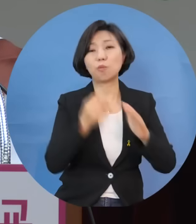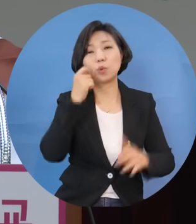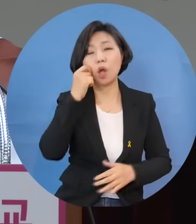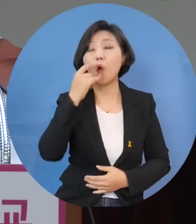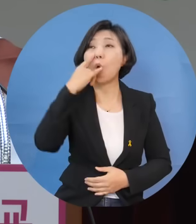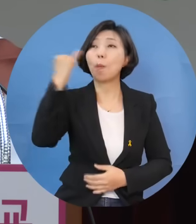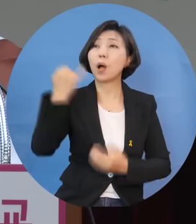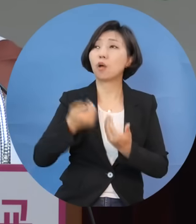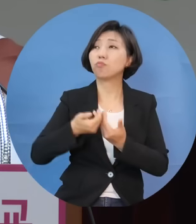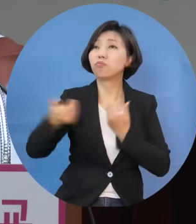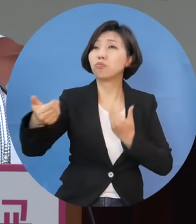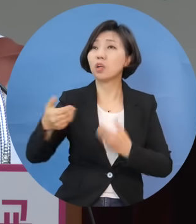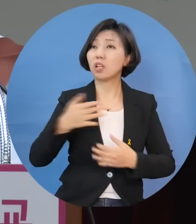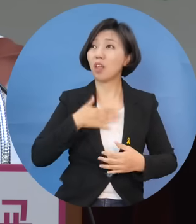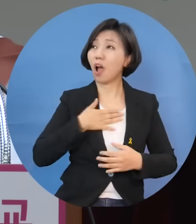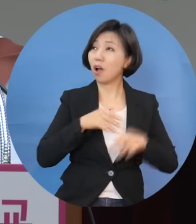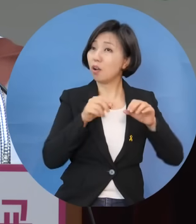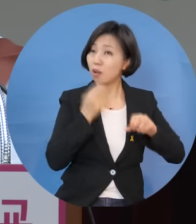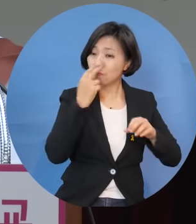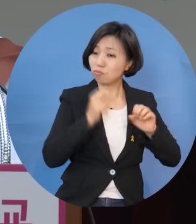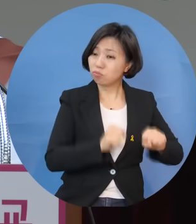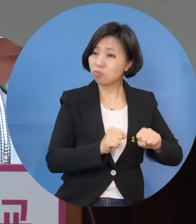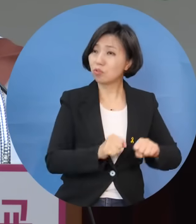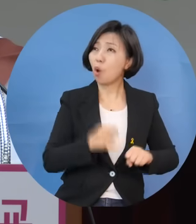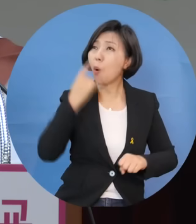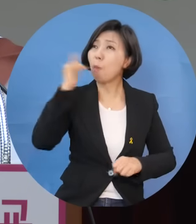"나를 놔두고 엄마가 어떻게 죽을 수 있어? 죽으면 안 되지!"